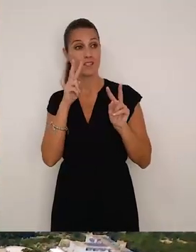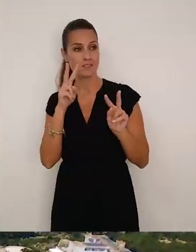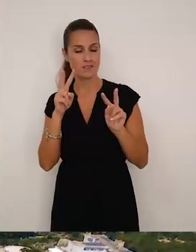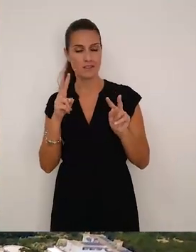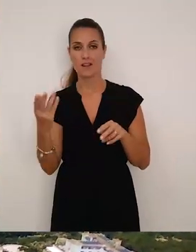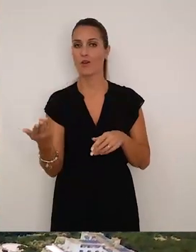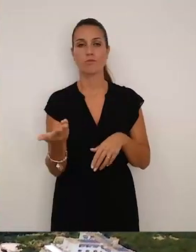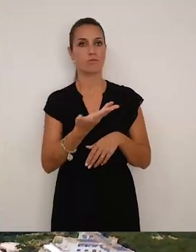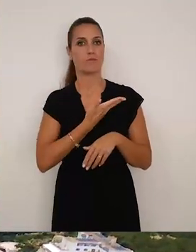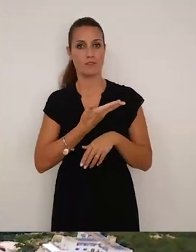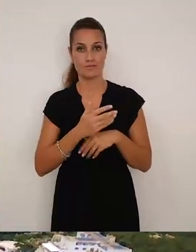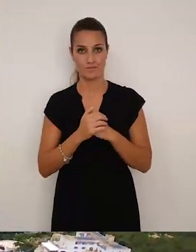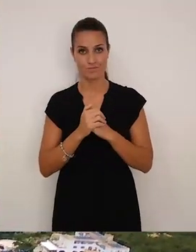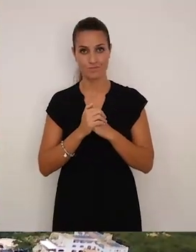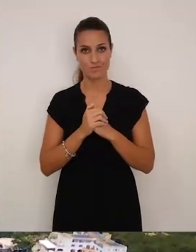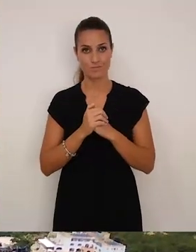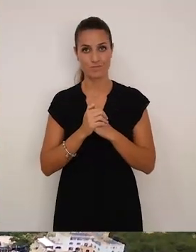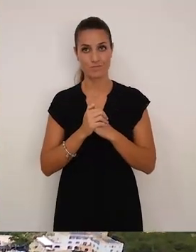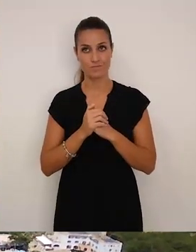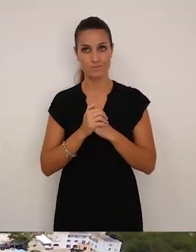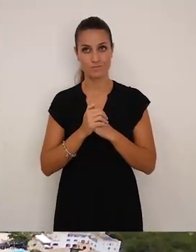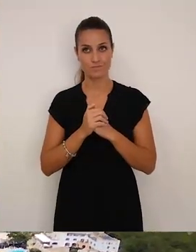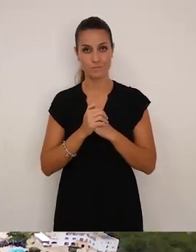trascurabile dagli occhi dei visitatori.